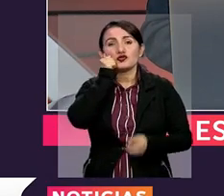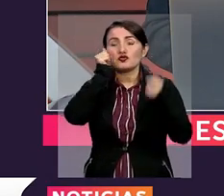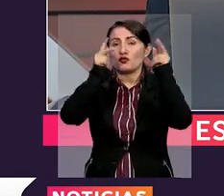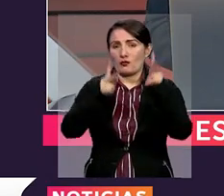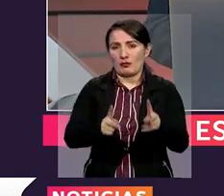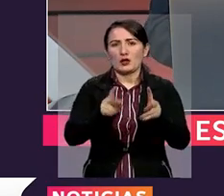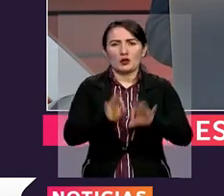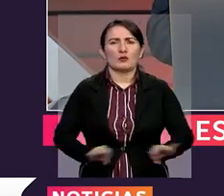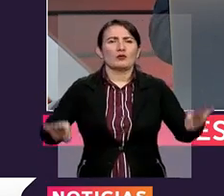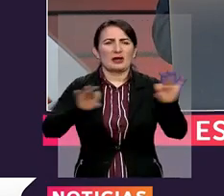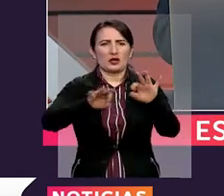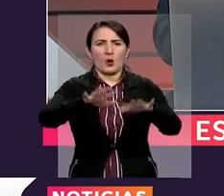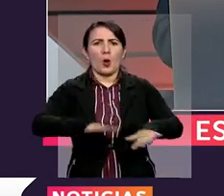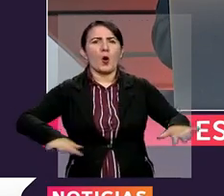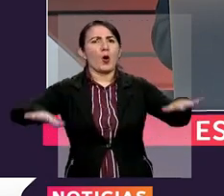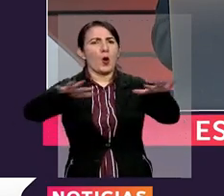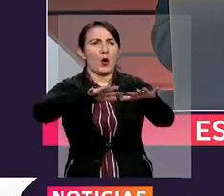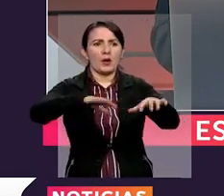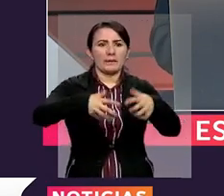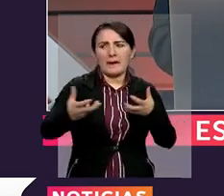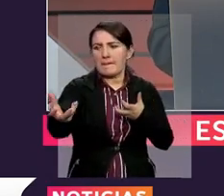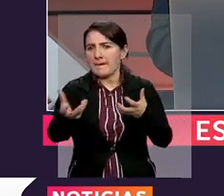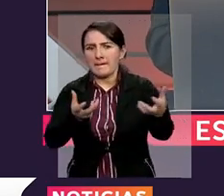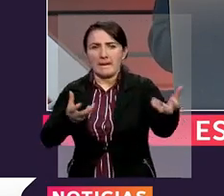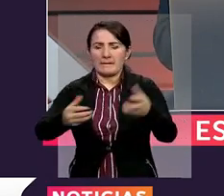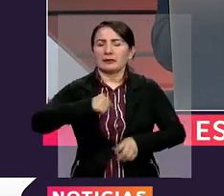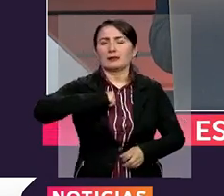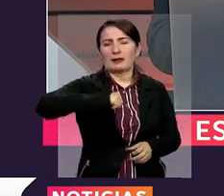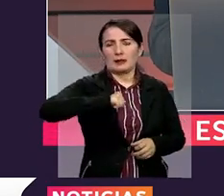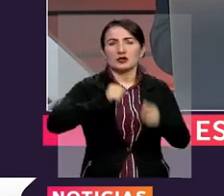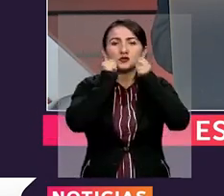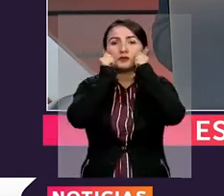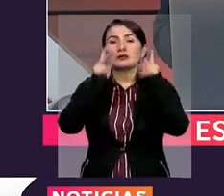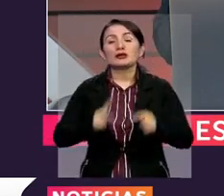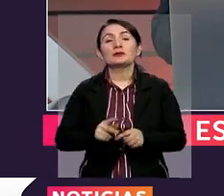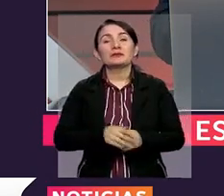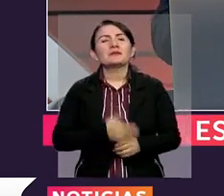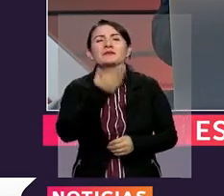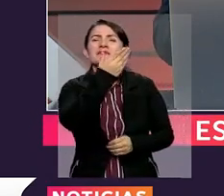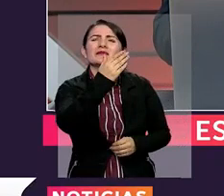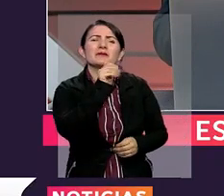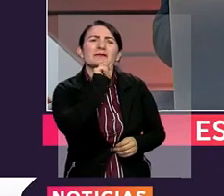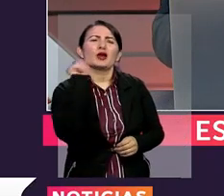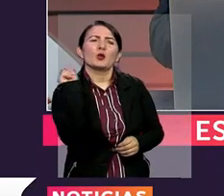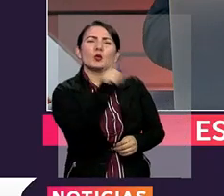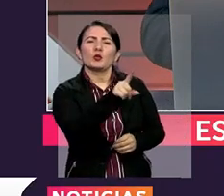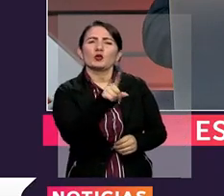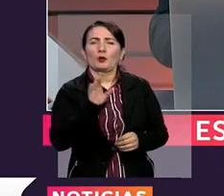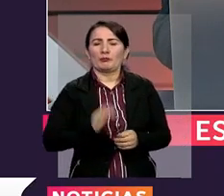SE PONE SOBRE LA MESA LA NECESIDAD DE GARANTIZAR LA PROTESTA SOCIAL COMO UN DERECHO